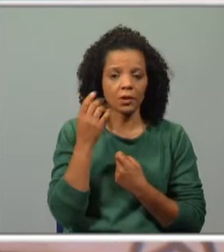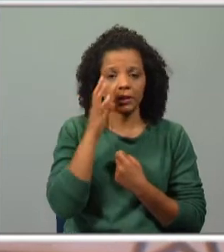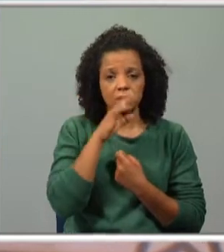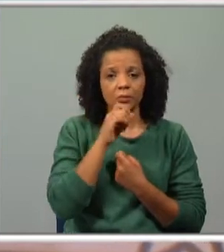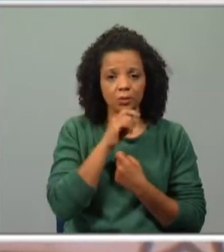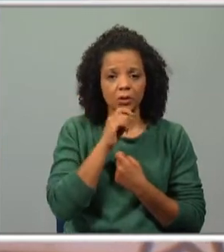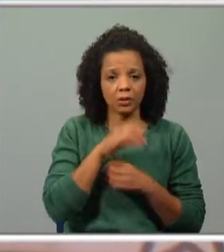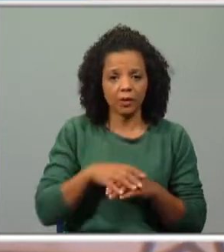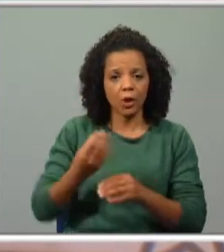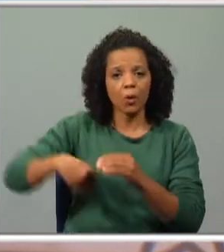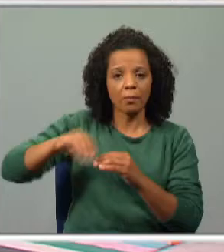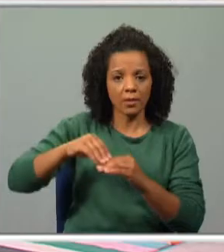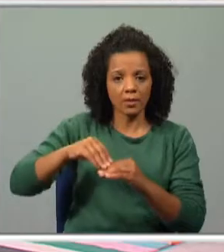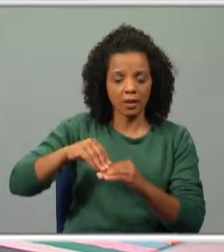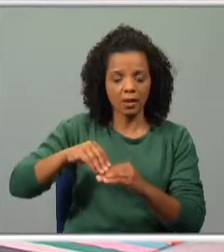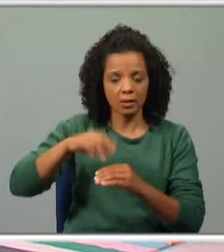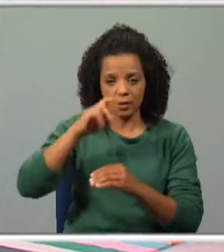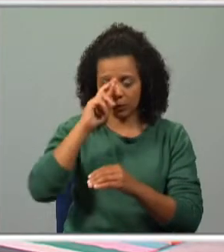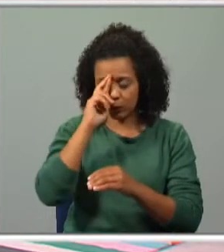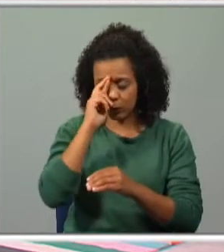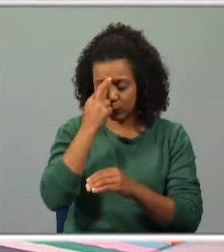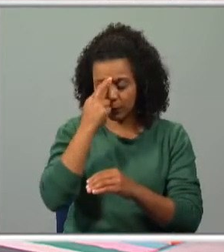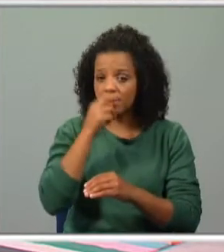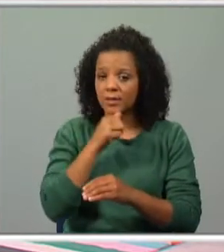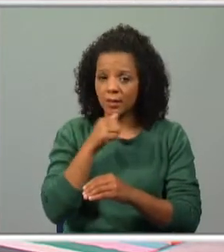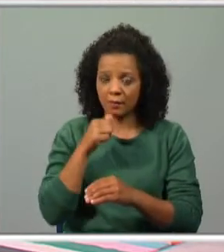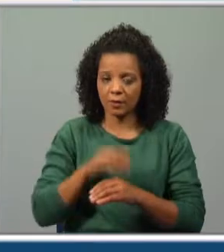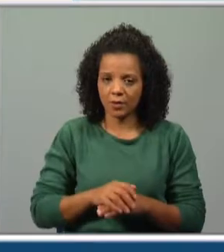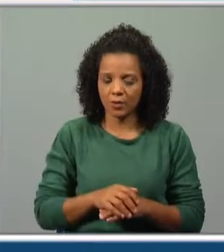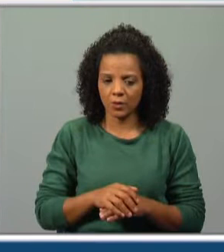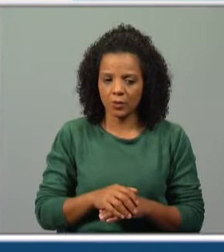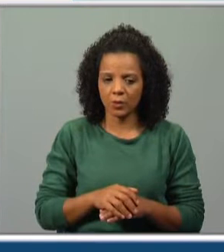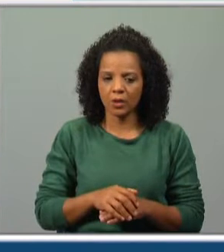possível recompensar aquele sacrifício Portanto o uso excessivo do advérbio de 有可能獎勵這種犧牲因此，過度使用副詞